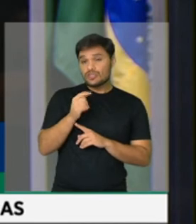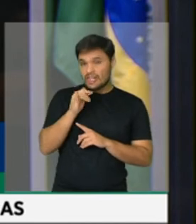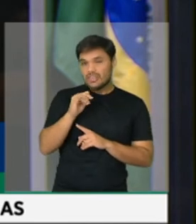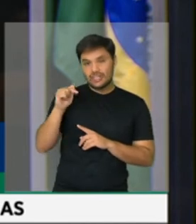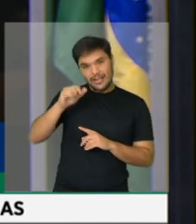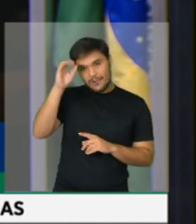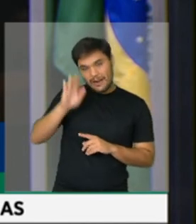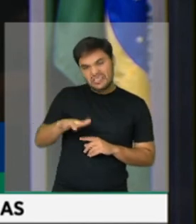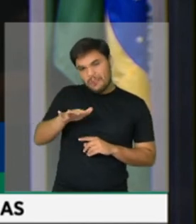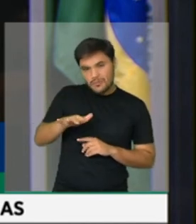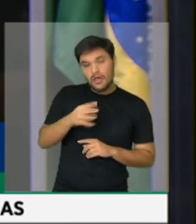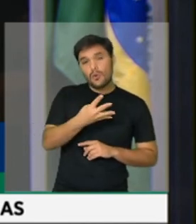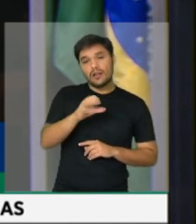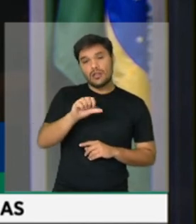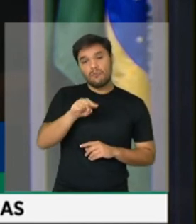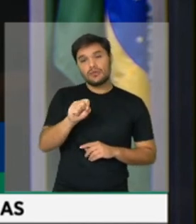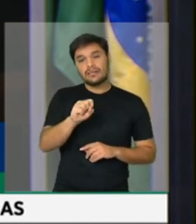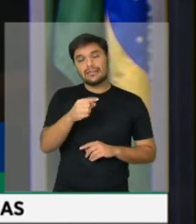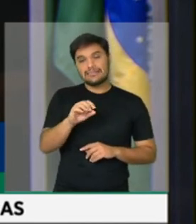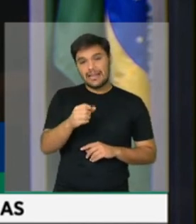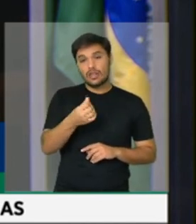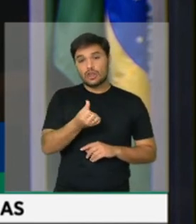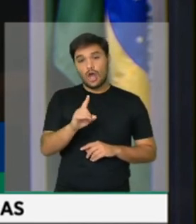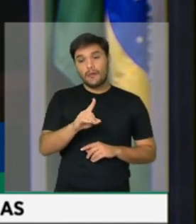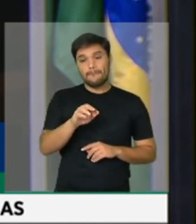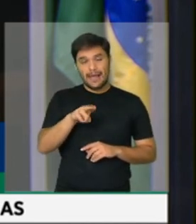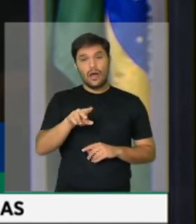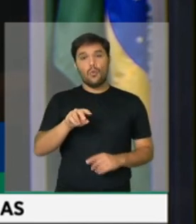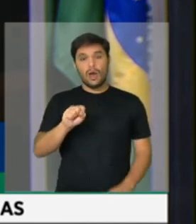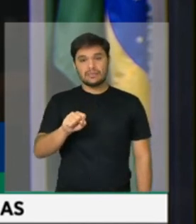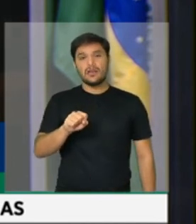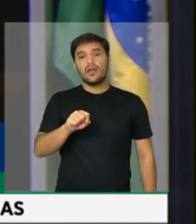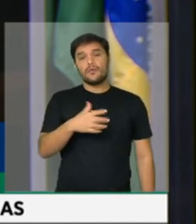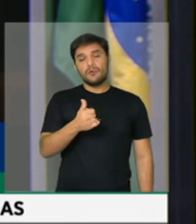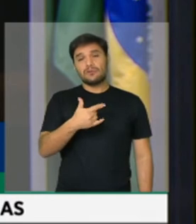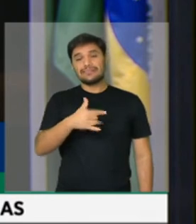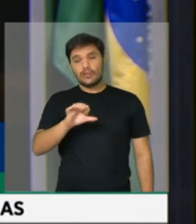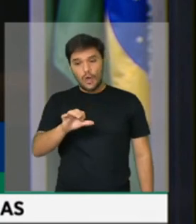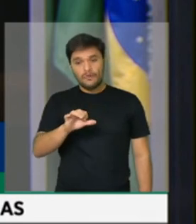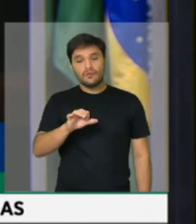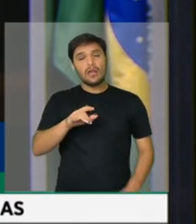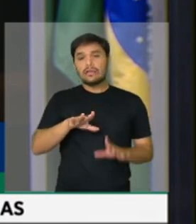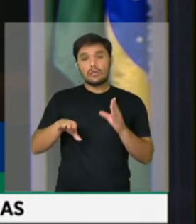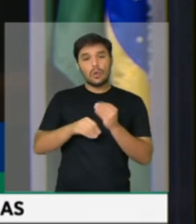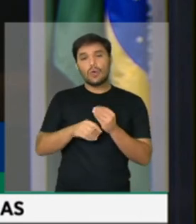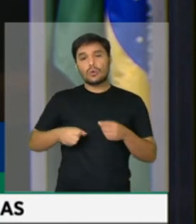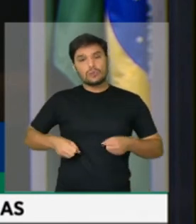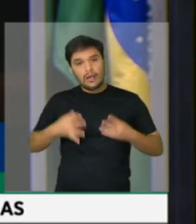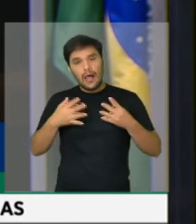USINA CERCA DE 20.71 MEGAWATT-HORA, 48.9% DESTINADOS AMORTIZAÇÃO DE EMPRÀSTIMOS E FINANCIAMENTOS QUE DEVERÃO SER QUITADOS ATÉ O ANO DE 2023, O CUSTO MÉDIO